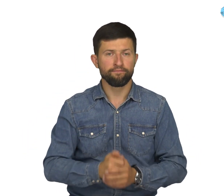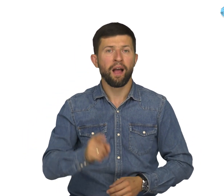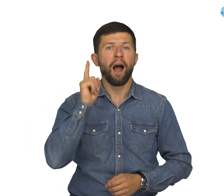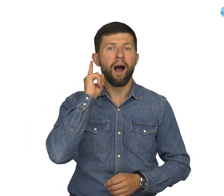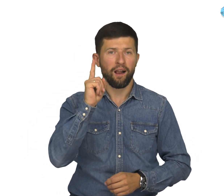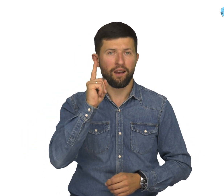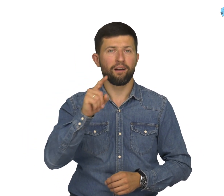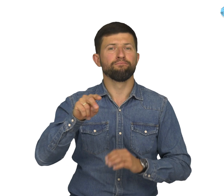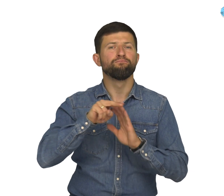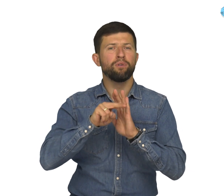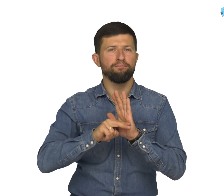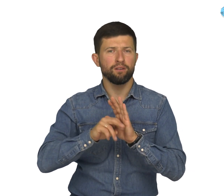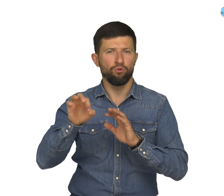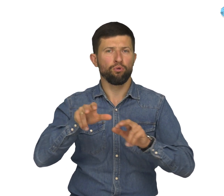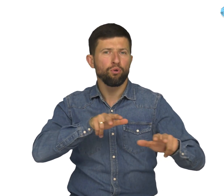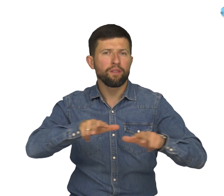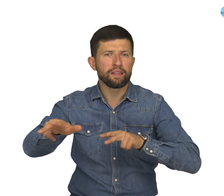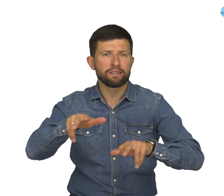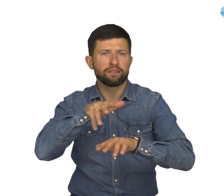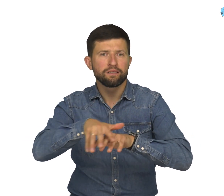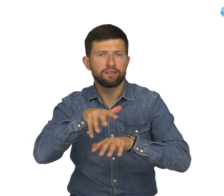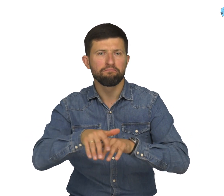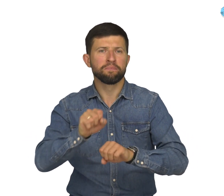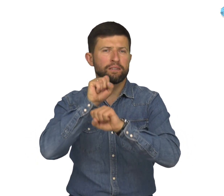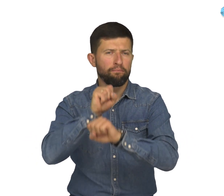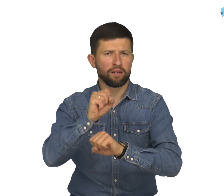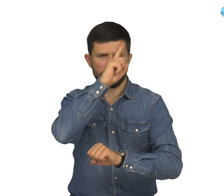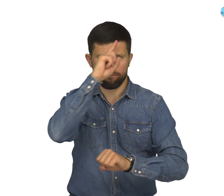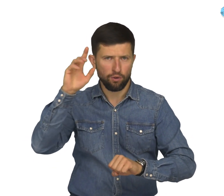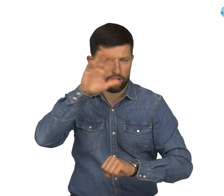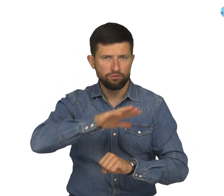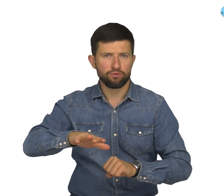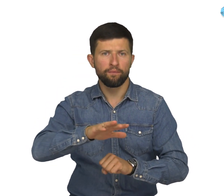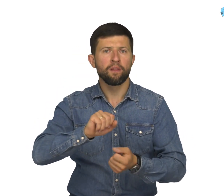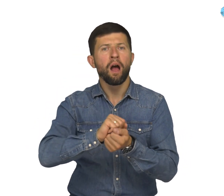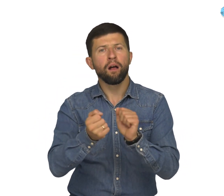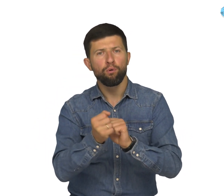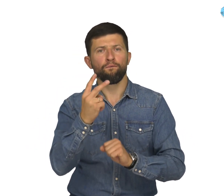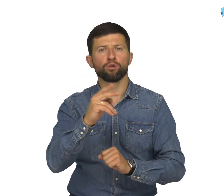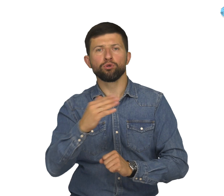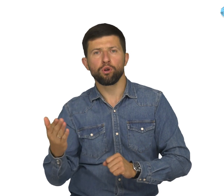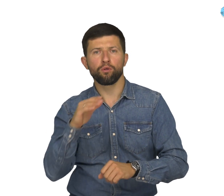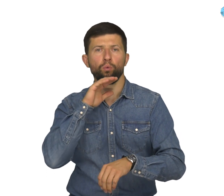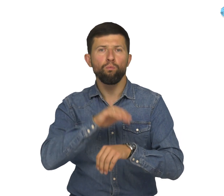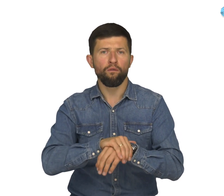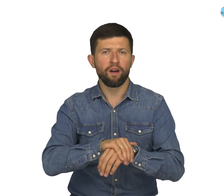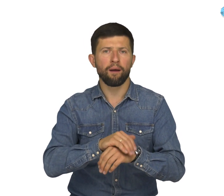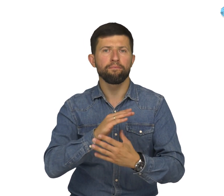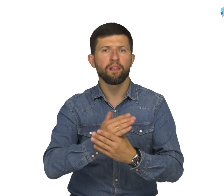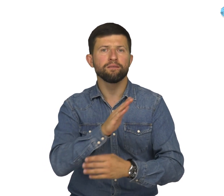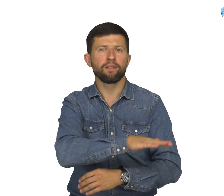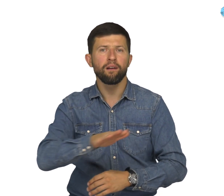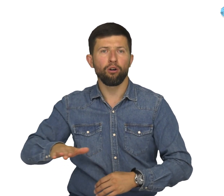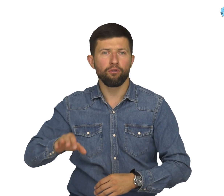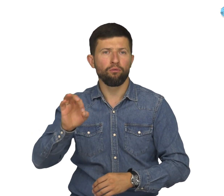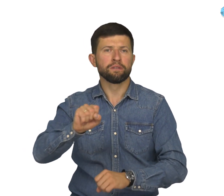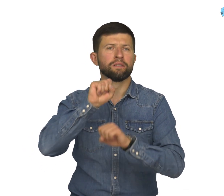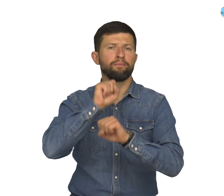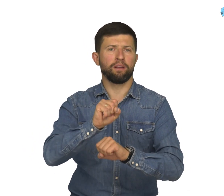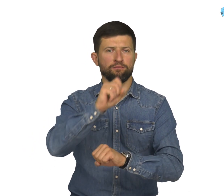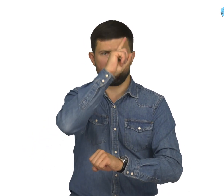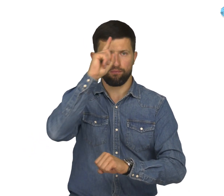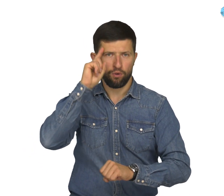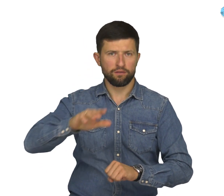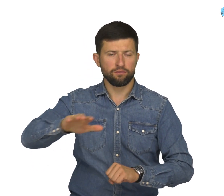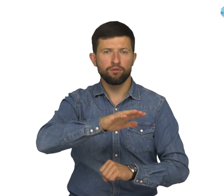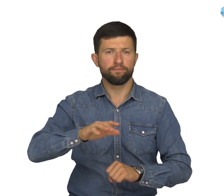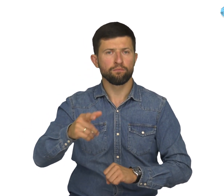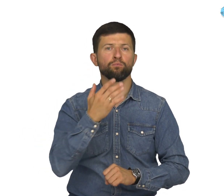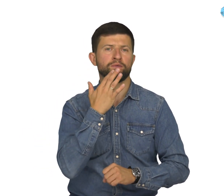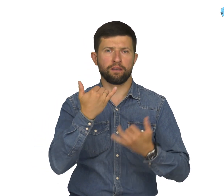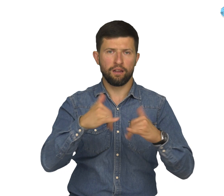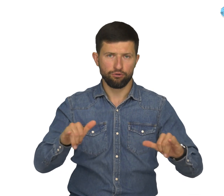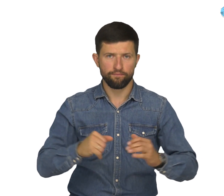(chyba że przepisy o koordynacji systemów zabezpieczenia społecznego lub dwustronne umowy międzynarodowe o zabezpieczeniu społecznym stanowią inaczej)